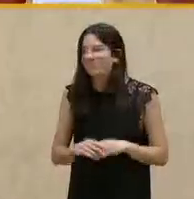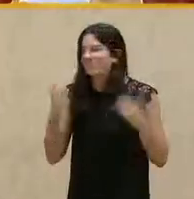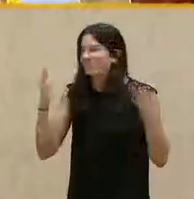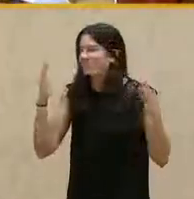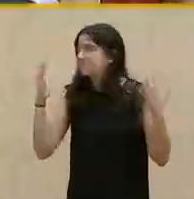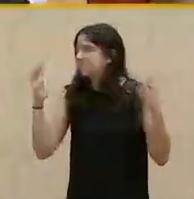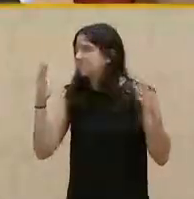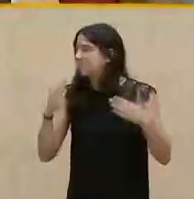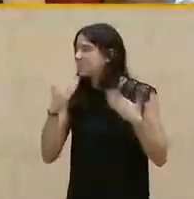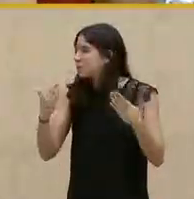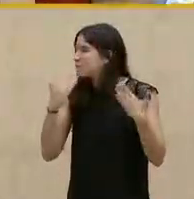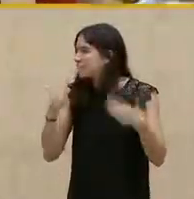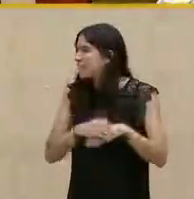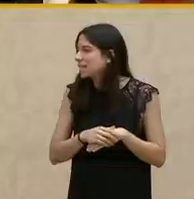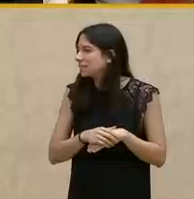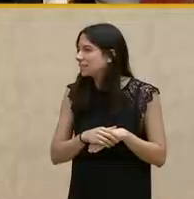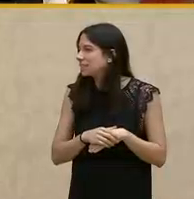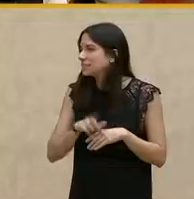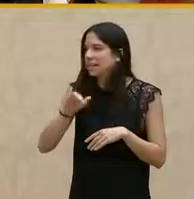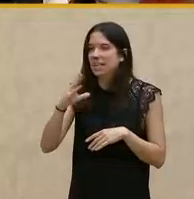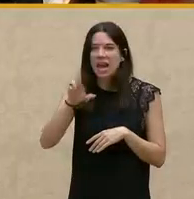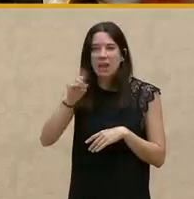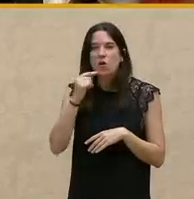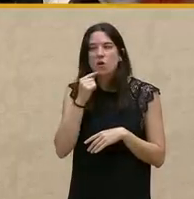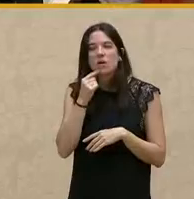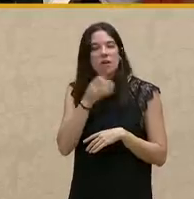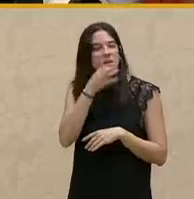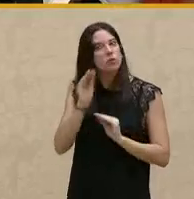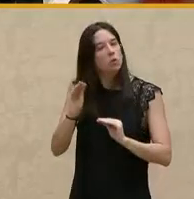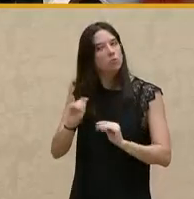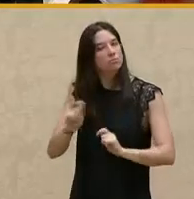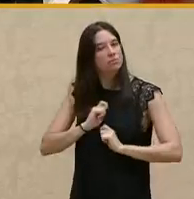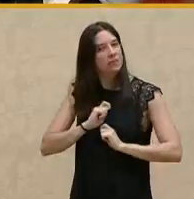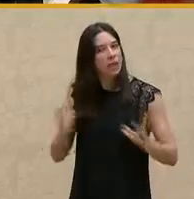Muchas gracias, Ricardo. Muy entusiasmante tus propuestas,